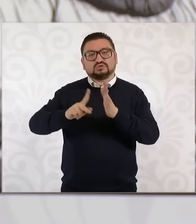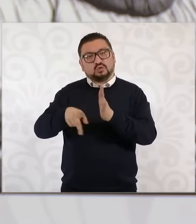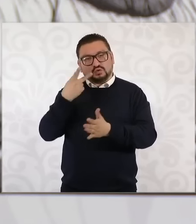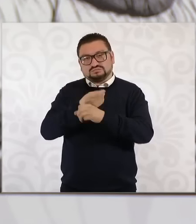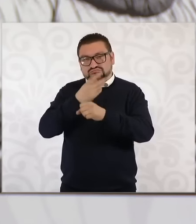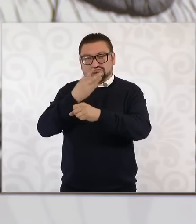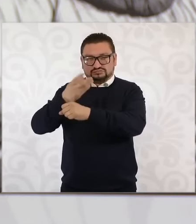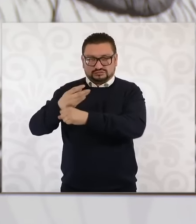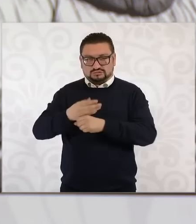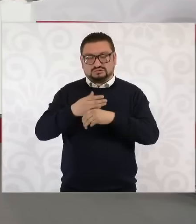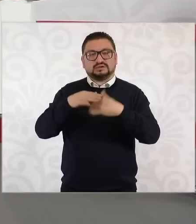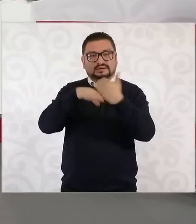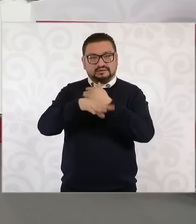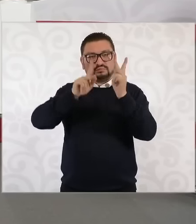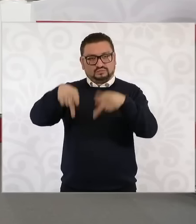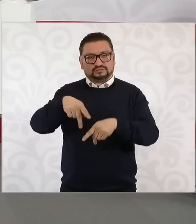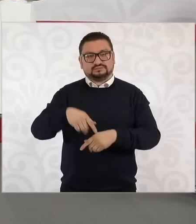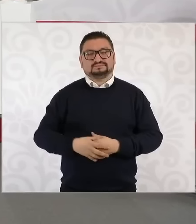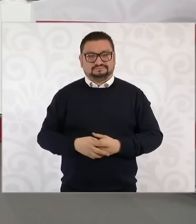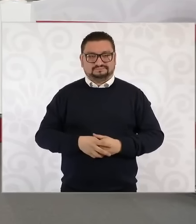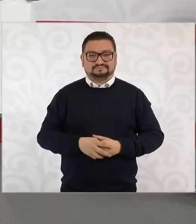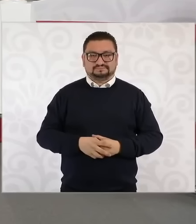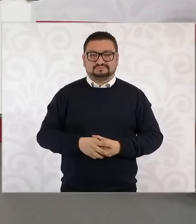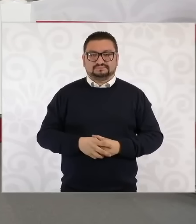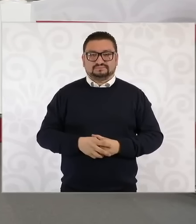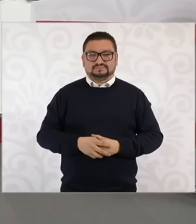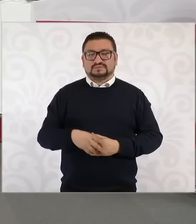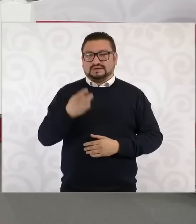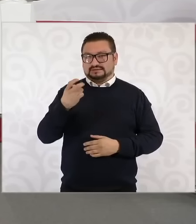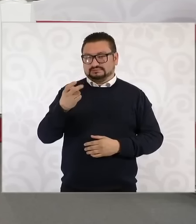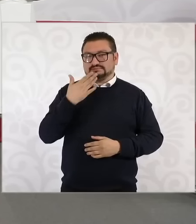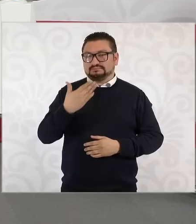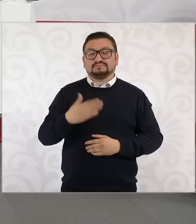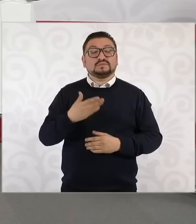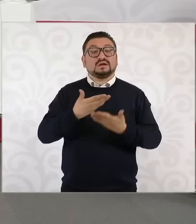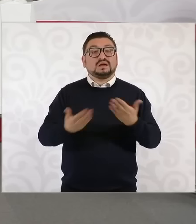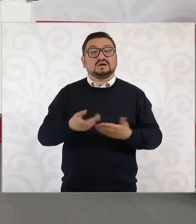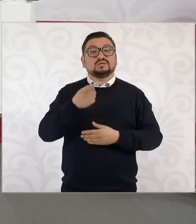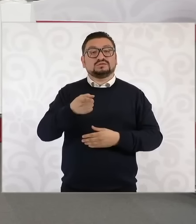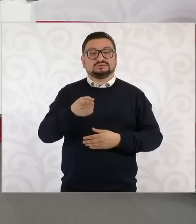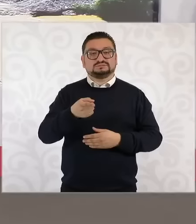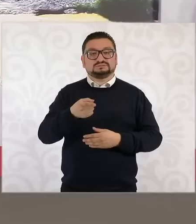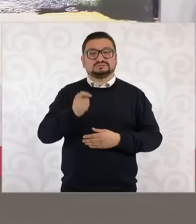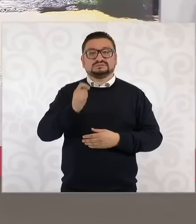caminos y los puentes. Sí, adelante. En cuanto a la infraestructura, carretera de Guerrero,